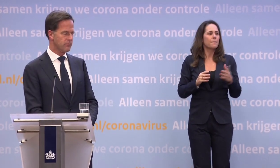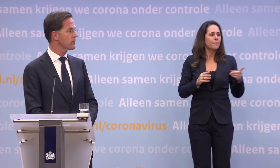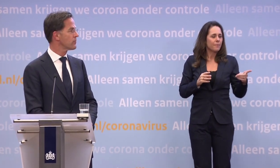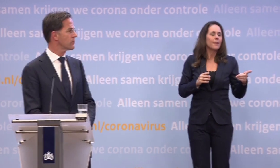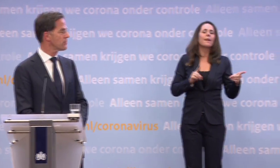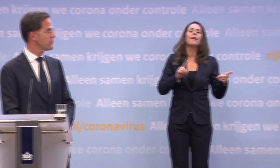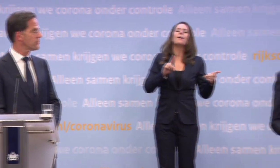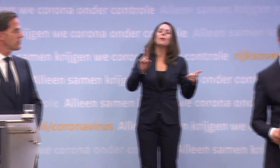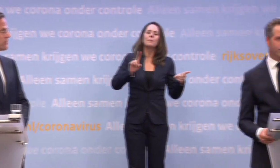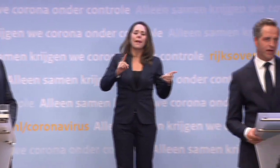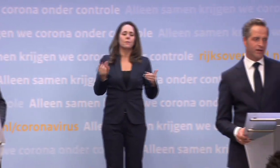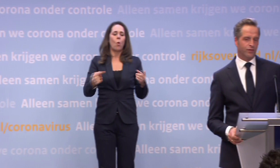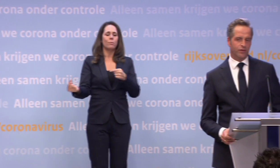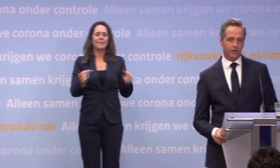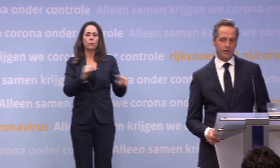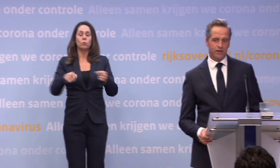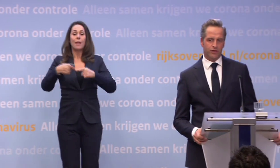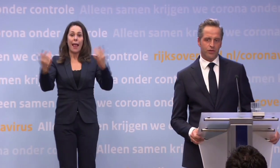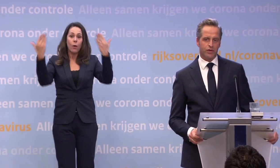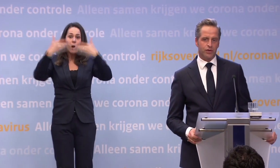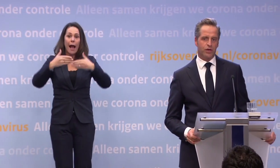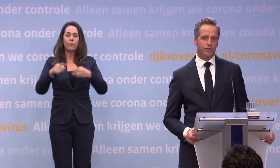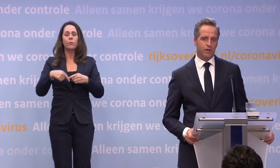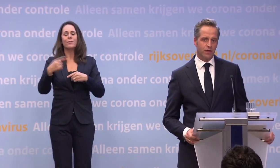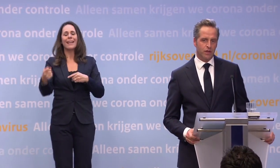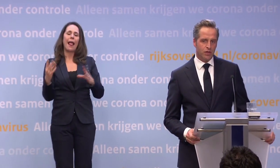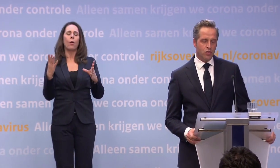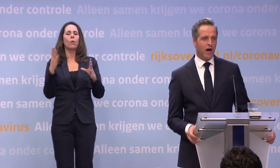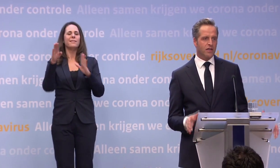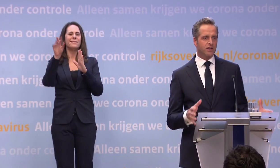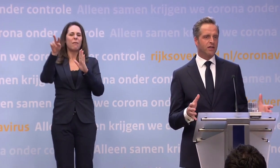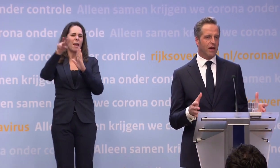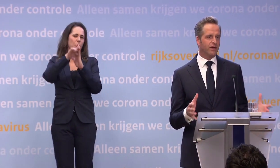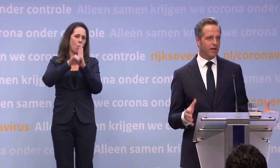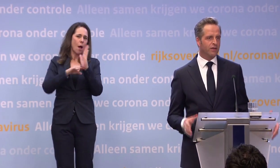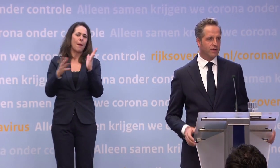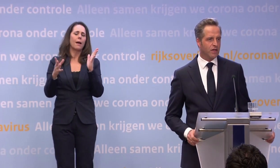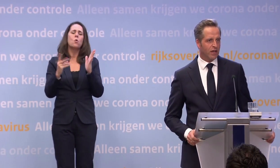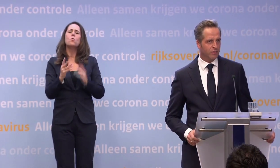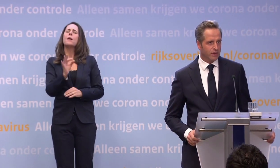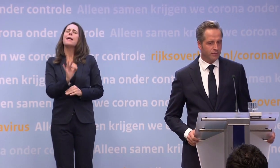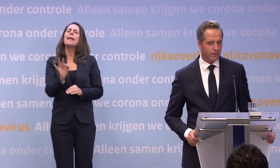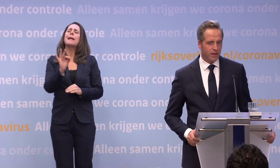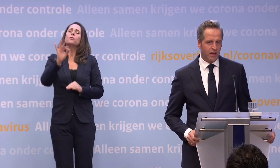Dan krijgen we de discussie avond aan avond, in iedere talkshow... ...over hoe ernstig die maatregelen wel niet zouden uitpakken.